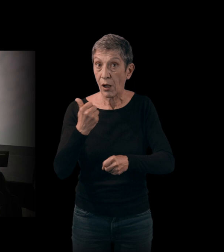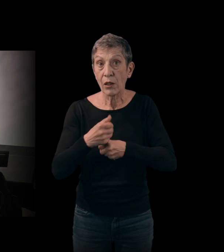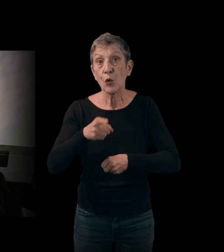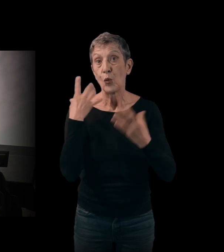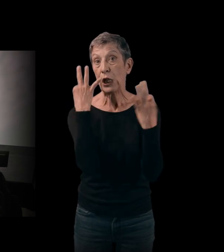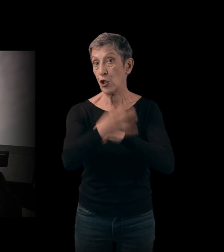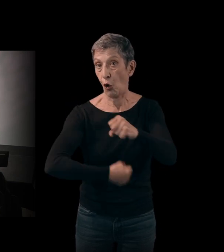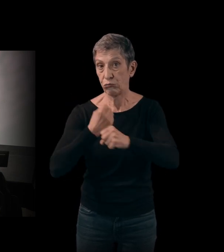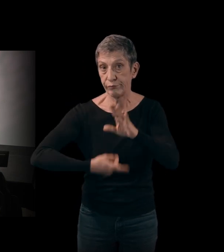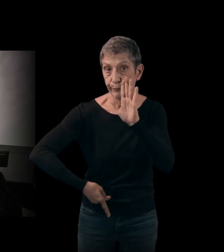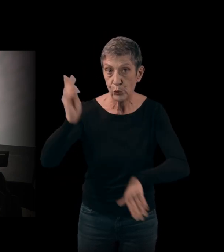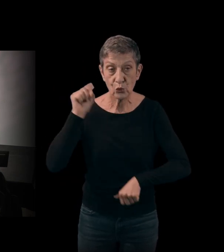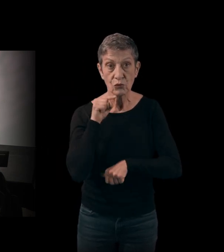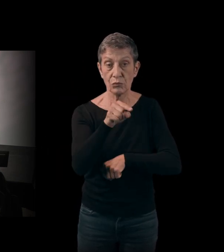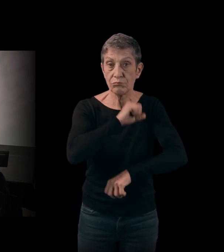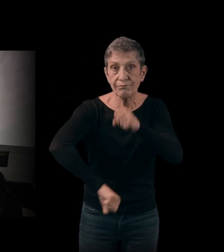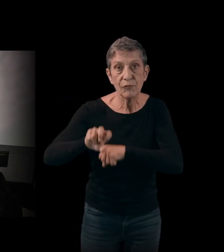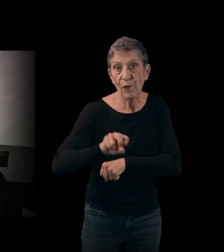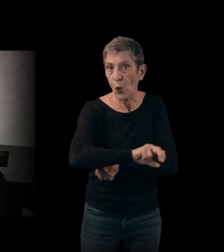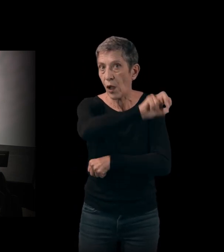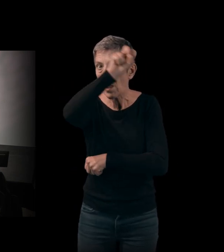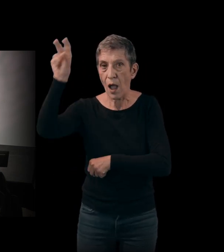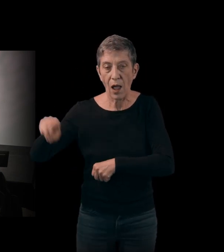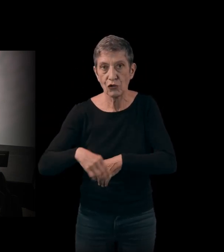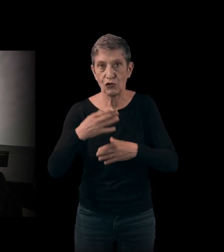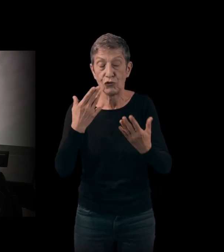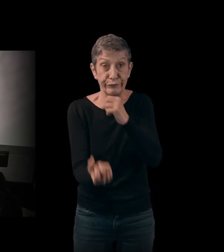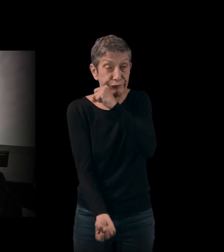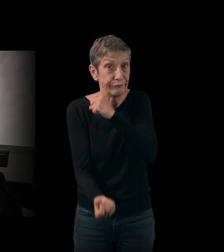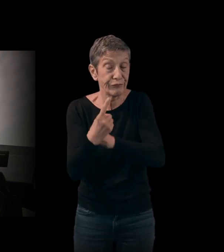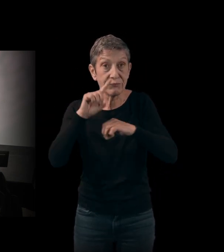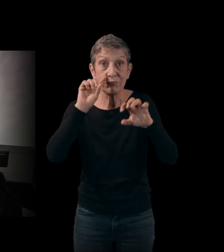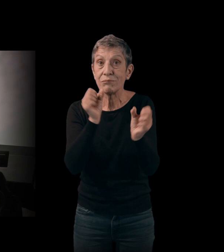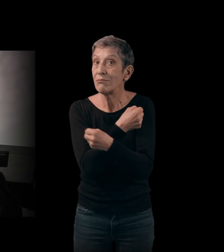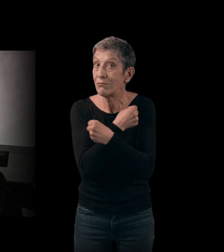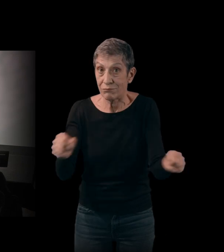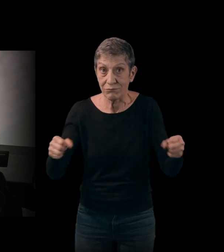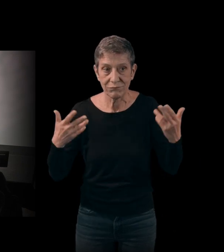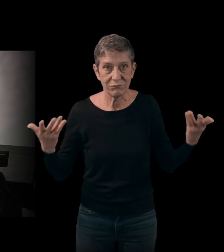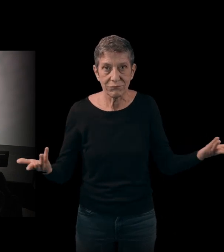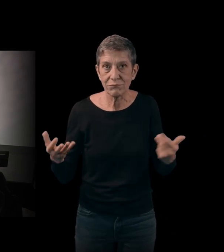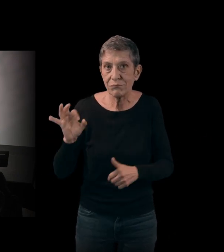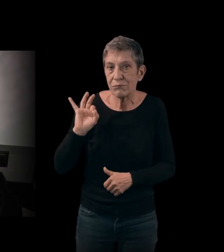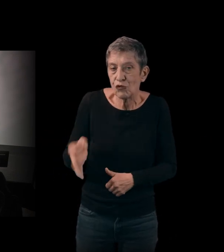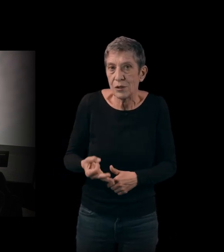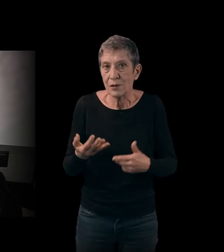dizaine d'années, fait ces voyages un petit peu extraordinaires, au sens vraiment littéral du terme, parce qu'on est vraiment en dehors